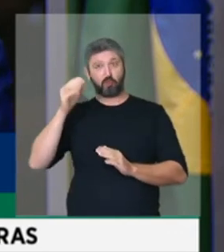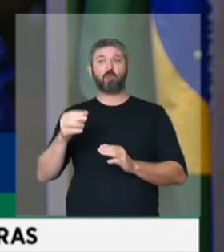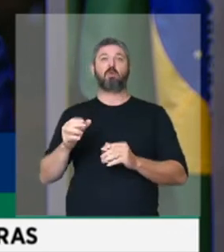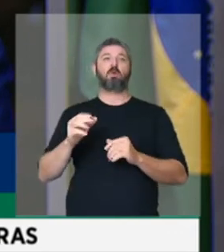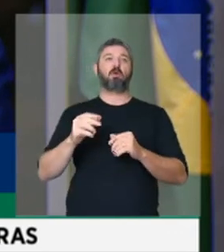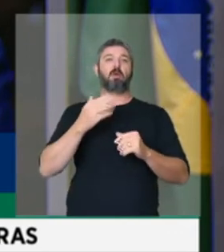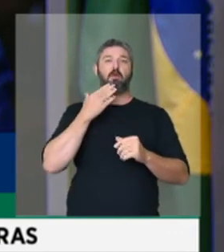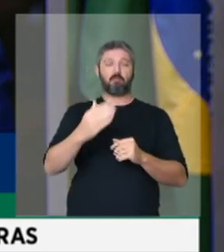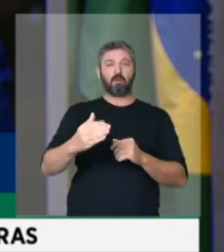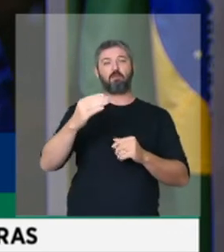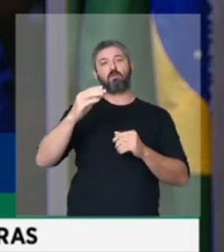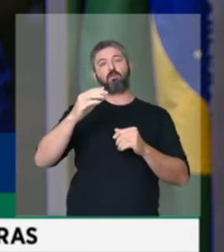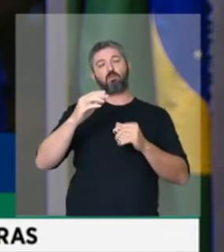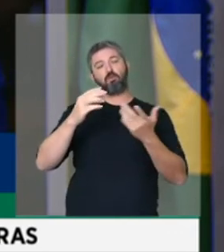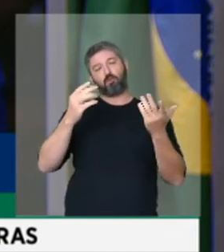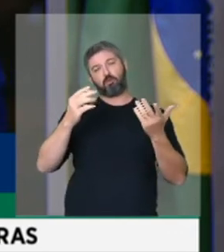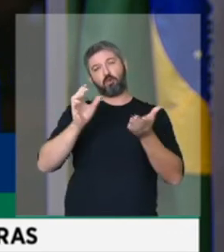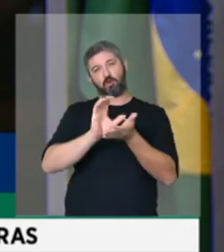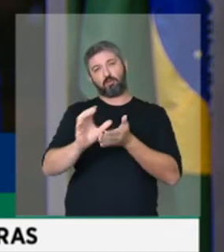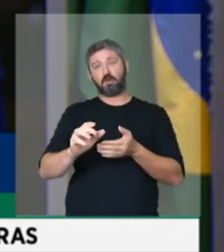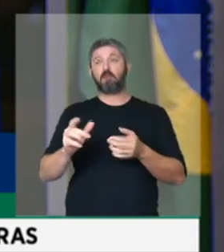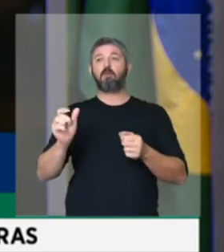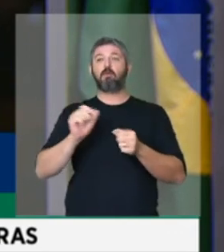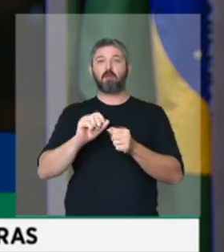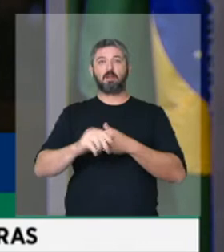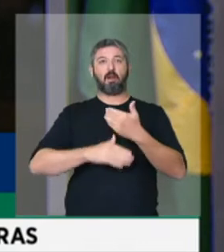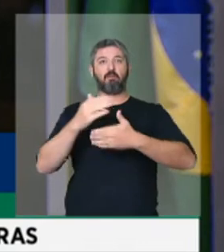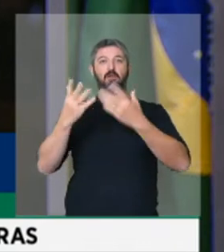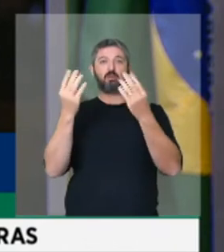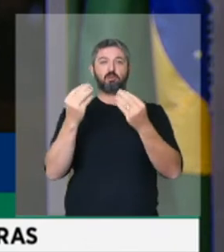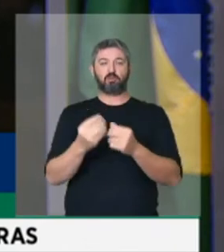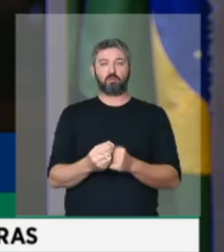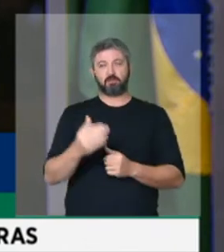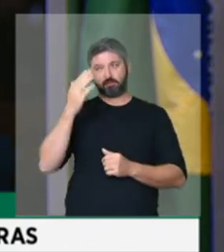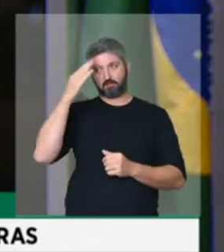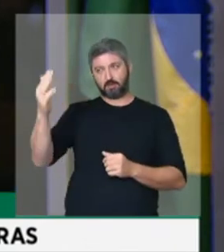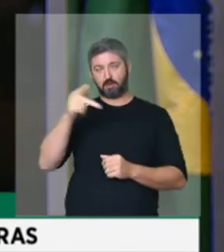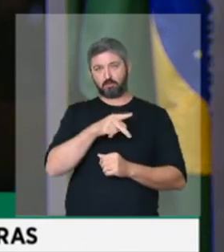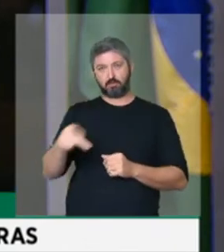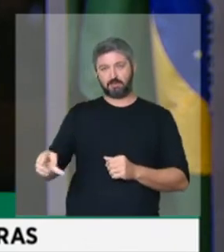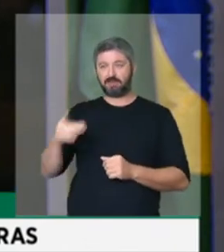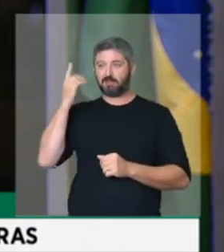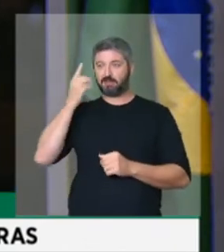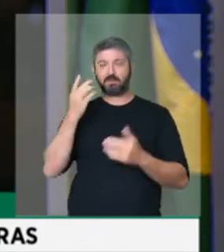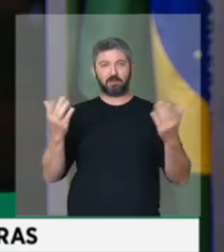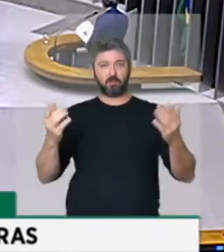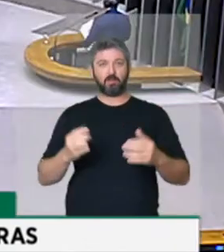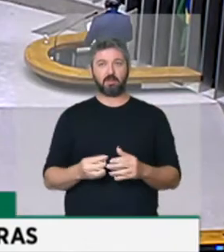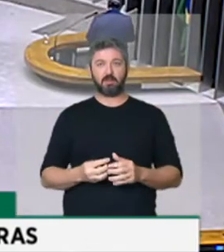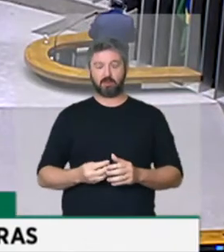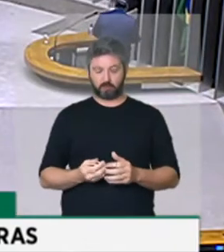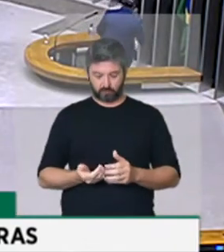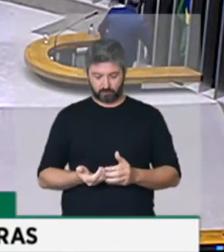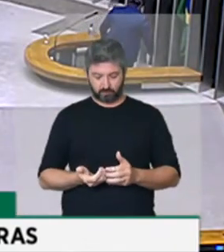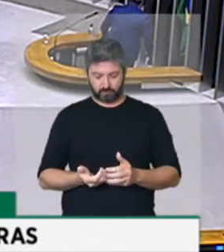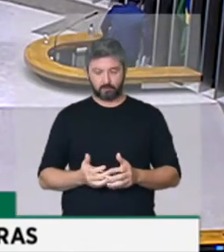SE DEUS QUISER NA NOITE DE HOJE FAZER UMA ENTREGA HISTÓRICA AOS INTERESSES DA NAÇÃO, ATENDENDO AOS LEGÍTIMOS INTERESSES DOS